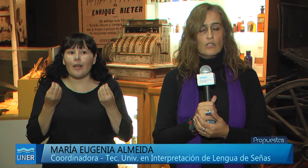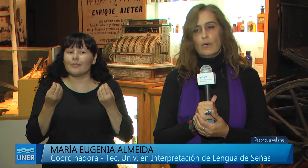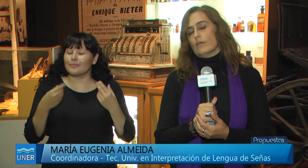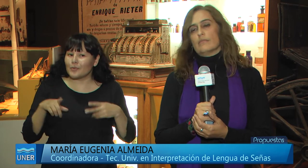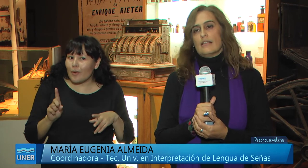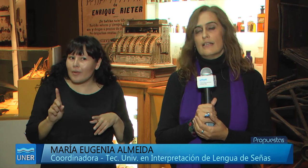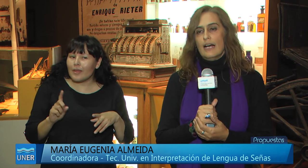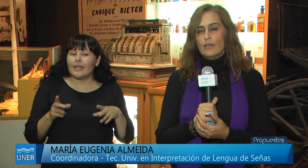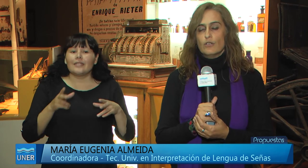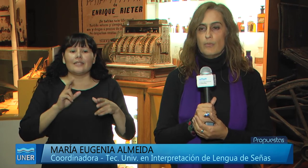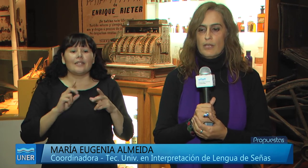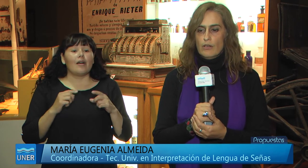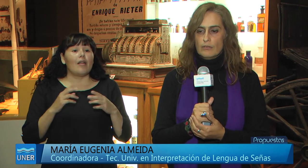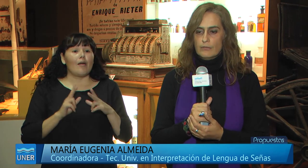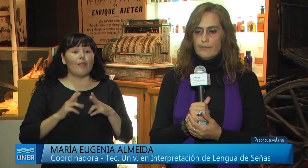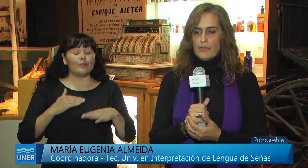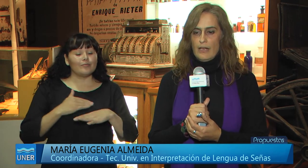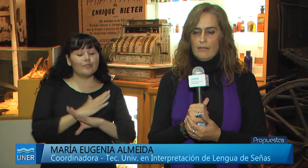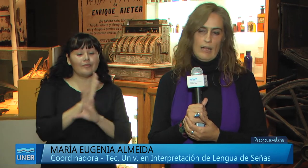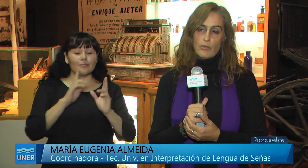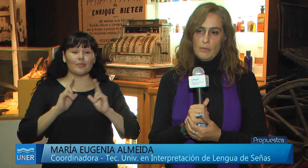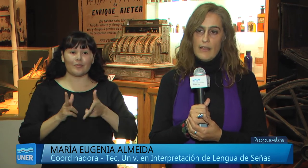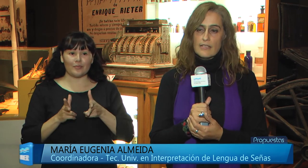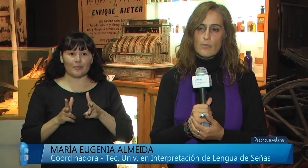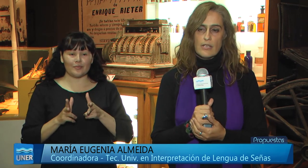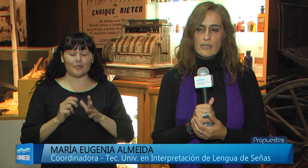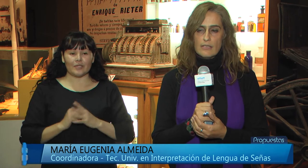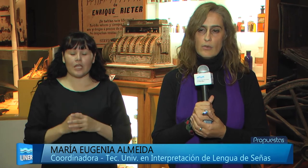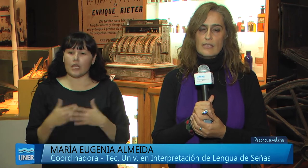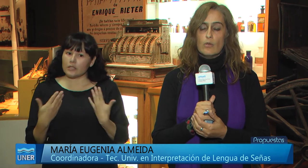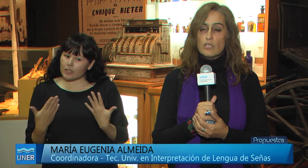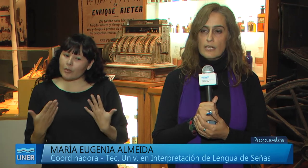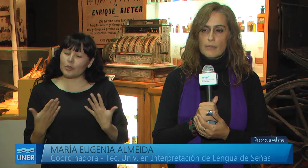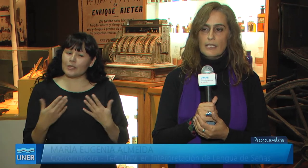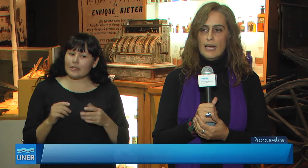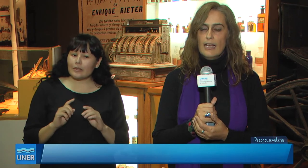Entonces se acercaron, nos pidieron la posibilidad si se podia traducir este material